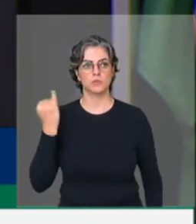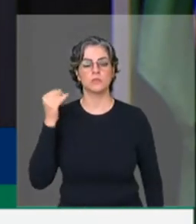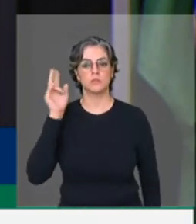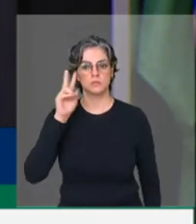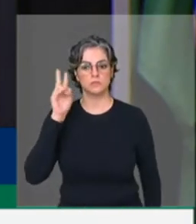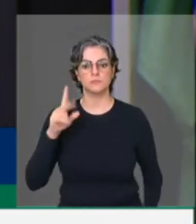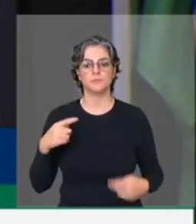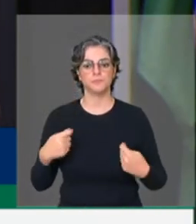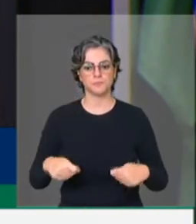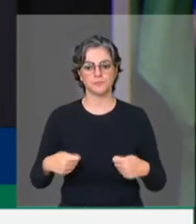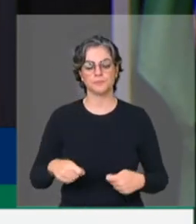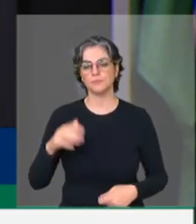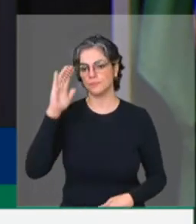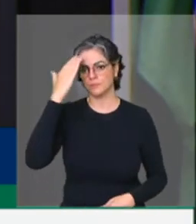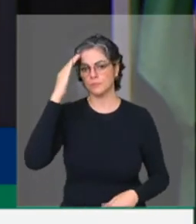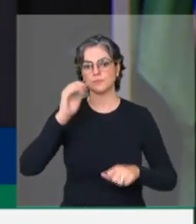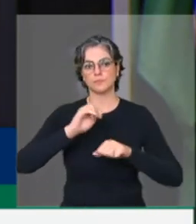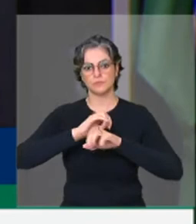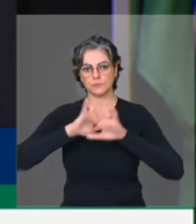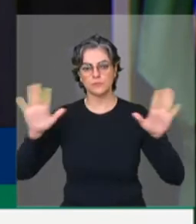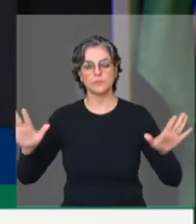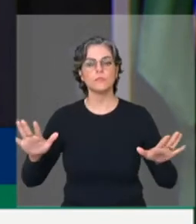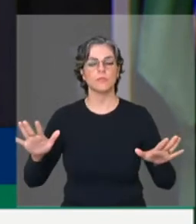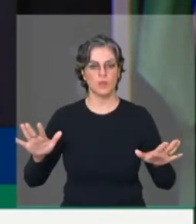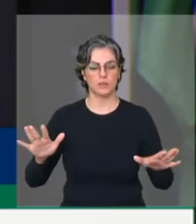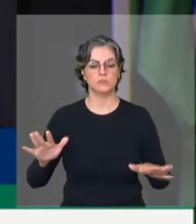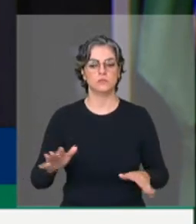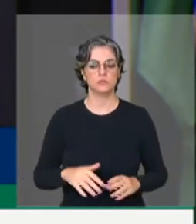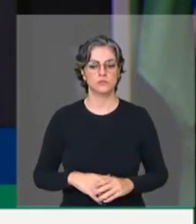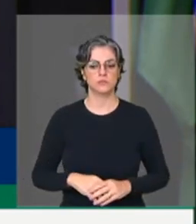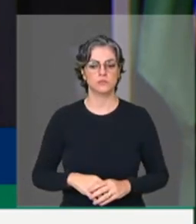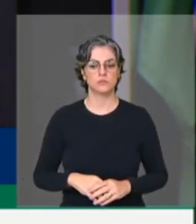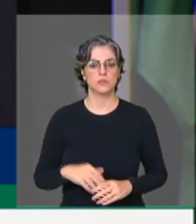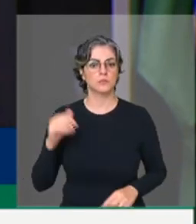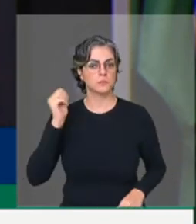RICO, PRECISA TER CLAREZA DE QUAL É O PAÍS QUE ESTÁ LÁ